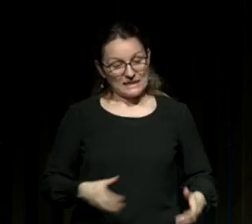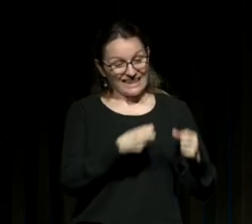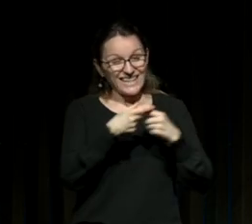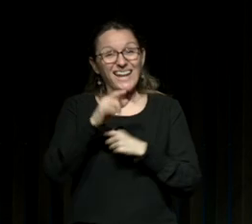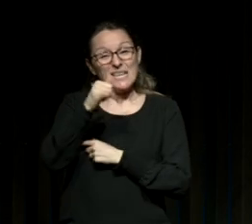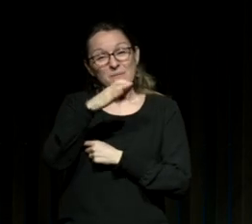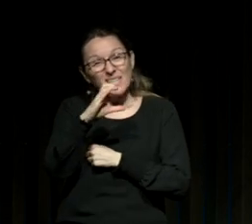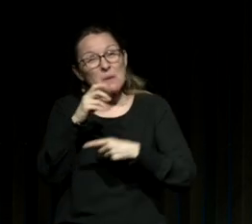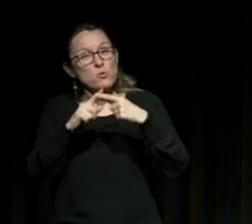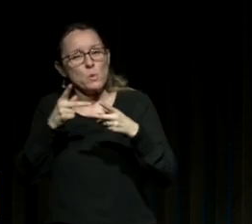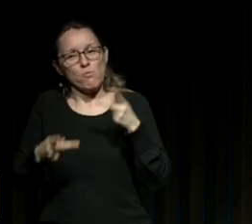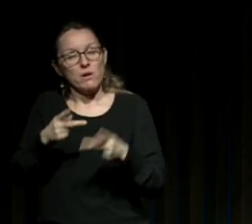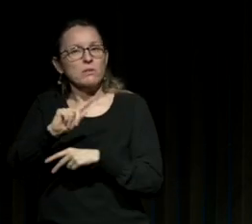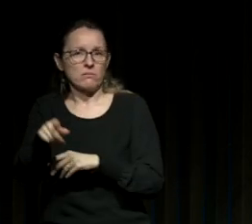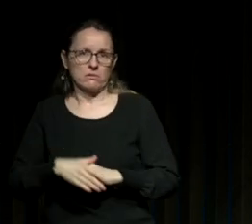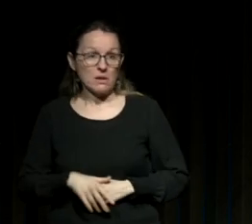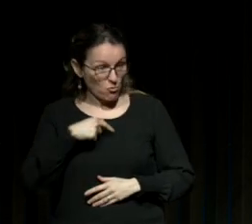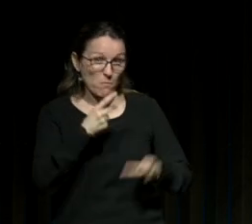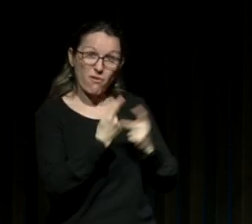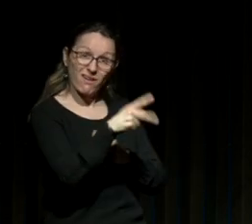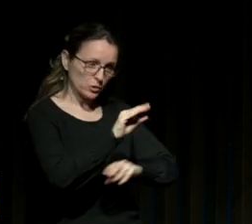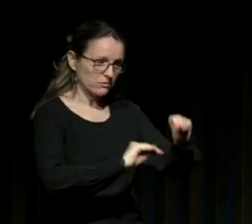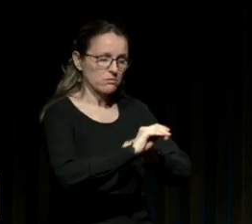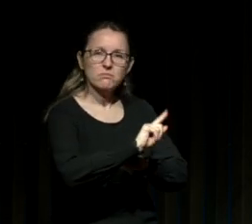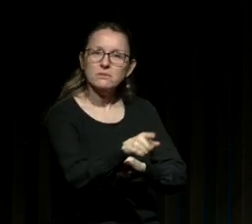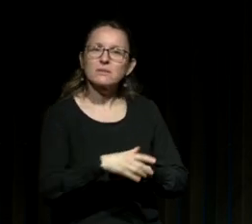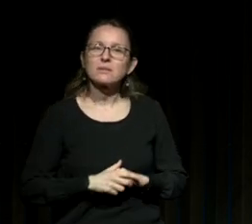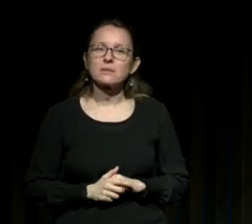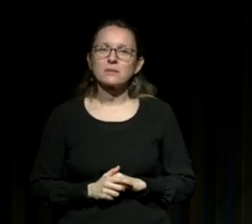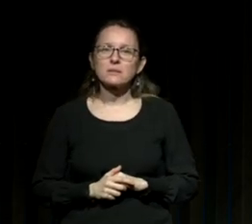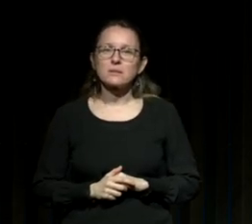traite pas un poids c'est important de savoir où on en est en termes de phase 2 l'obésité